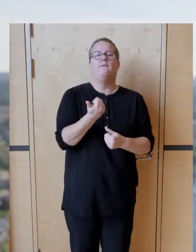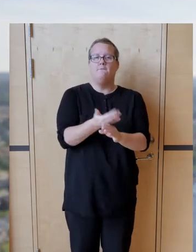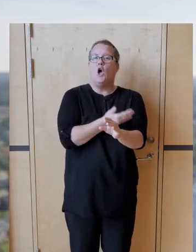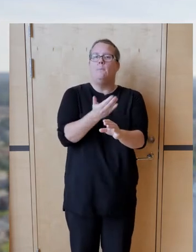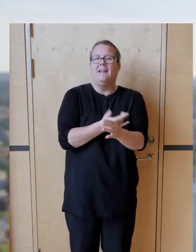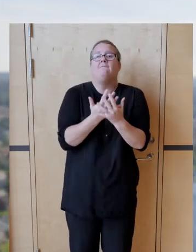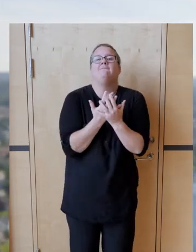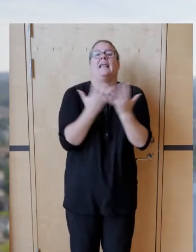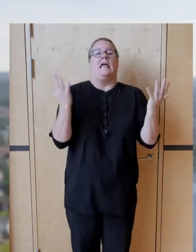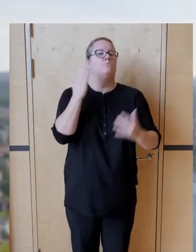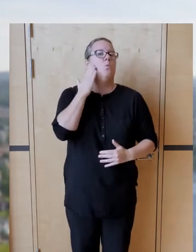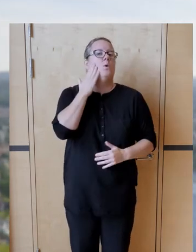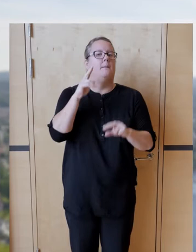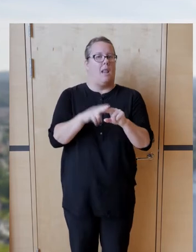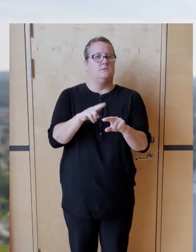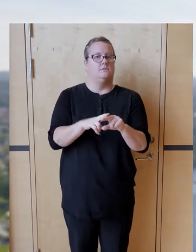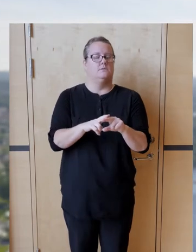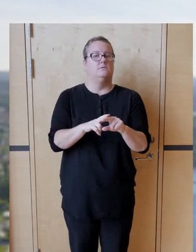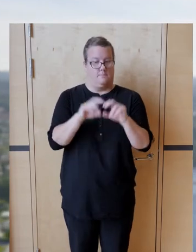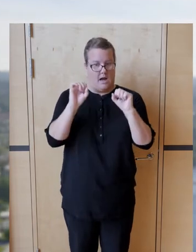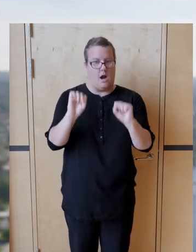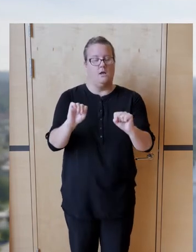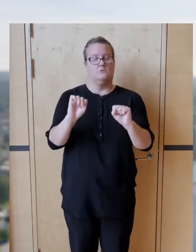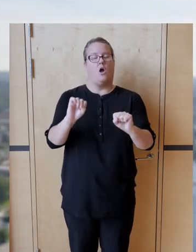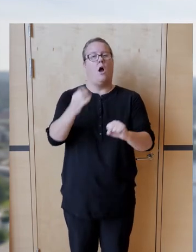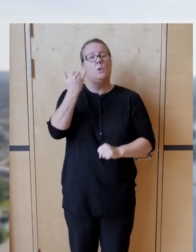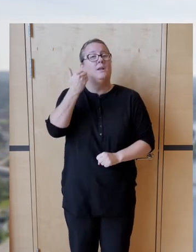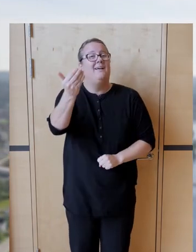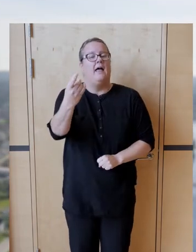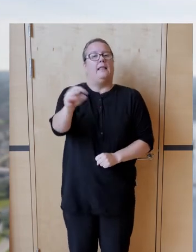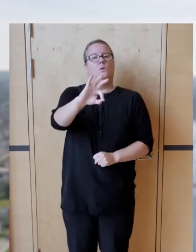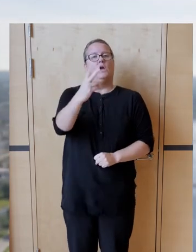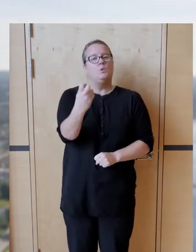I want the bara ligga kring 120 platser precis som som man har pratat om innan